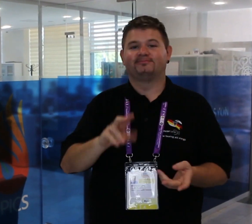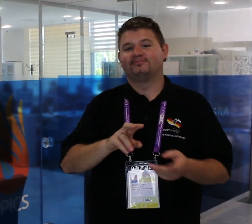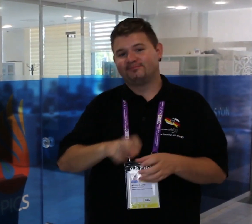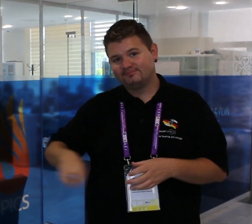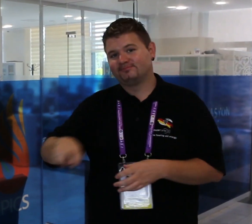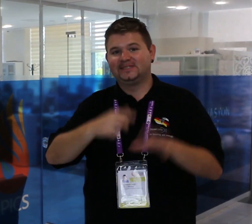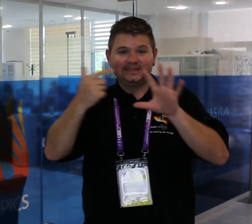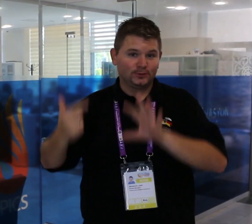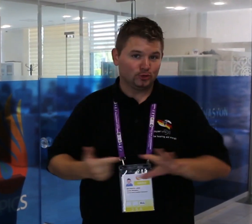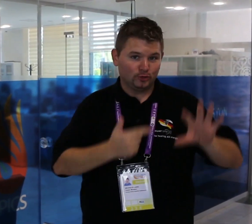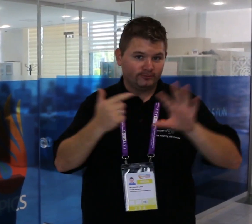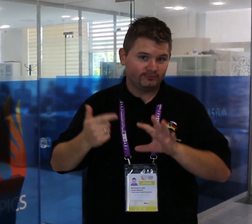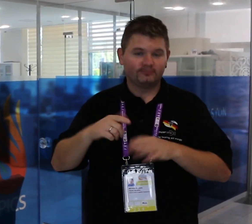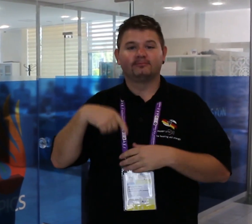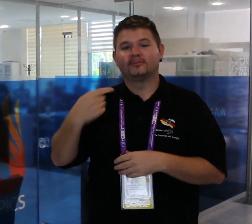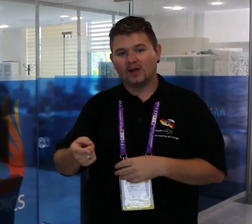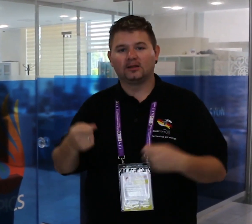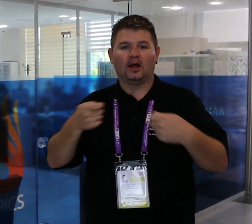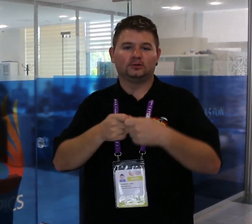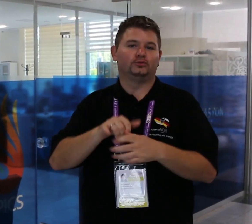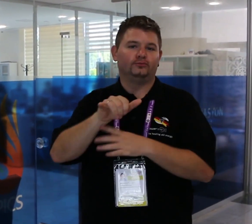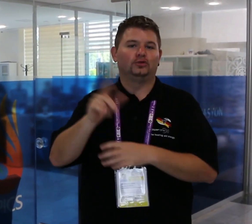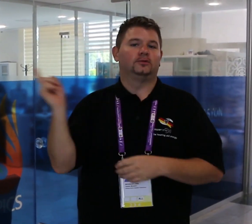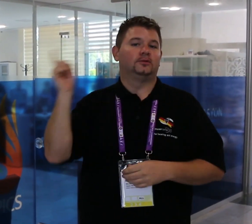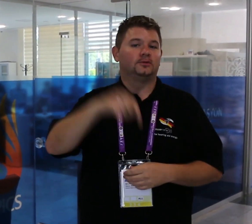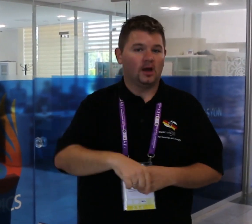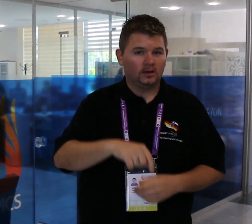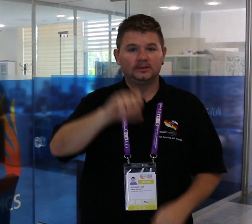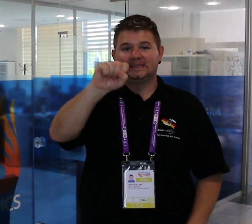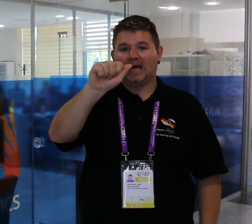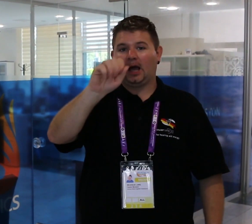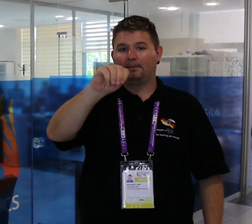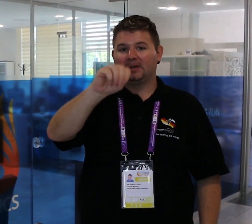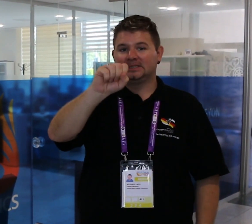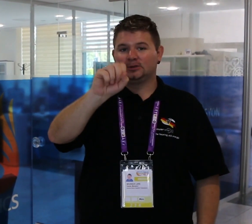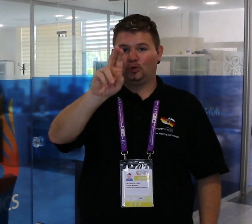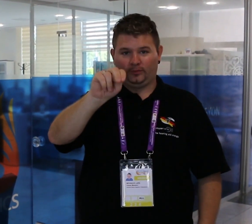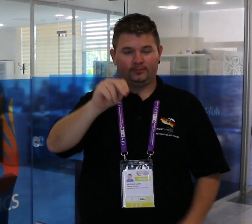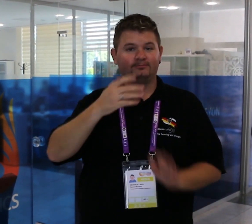Dann, nach sieben Stunden warten, konnten wir den Flug nach SAMSUN nehmen.